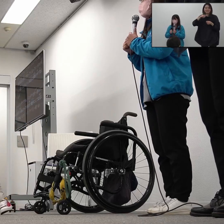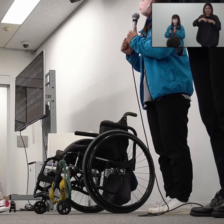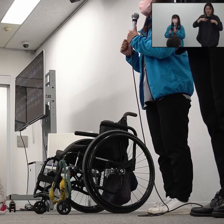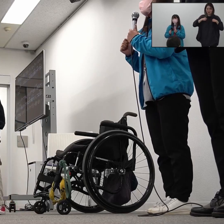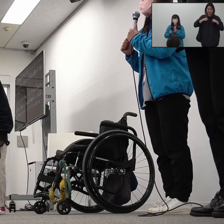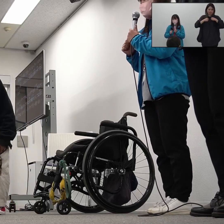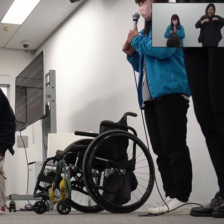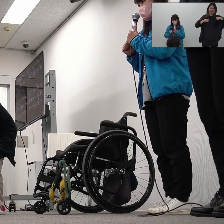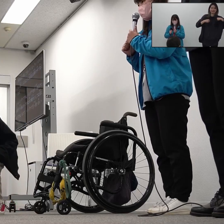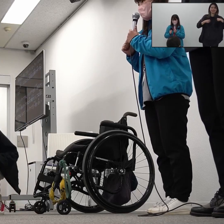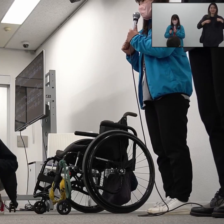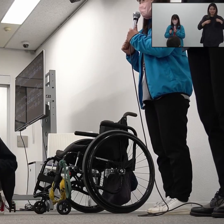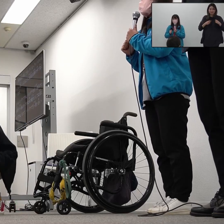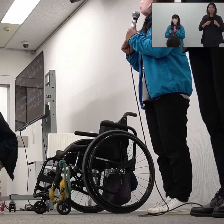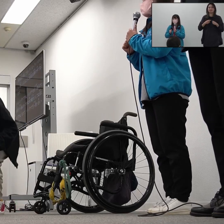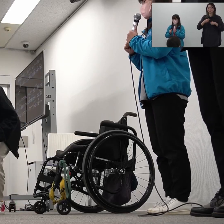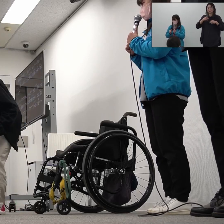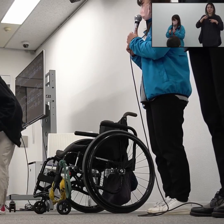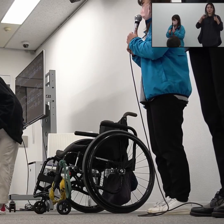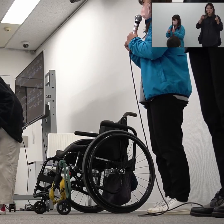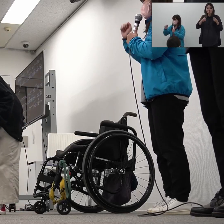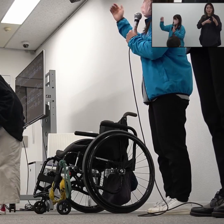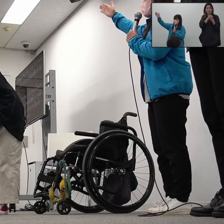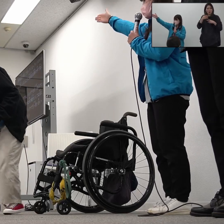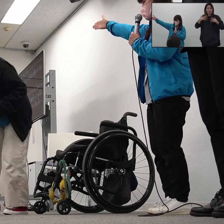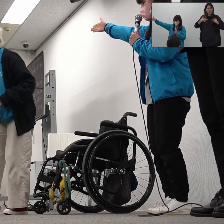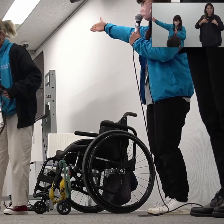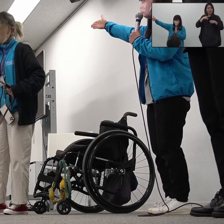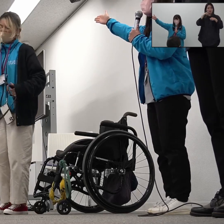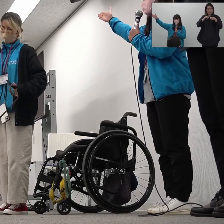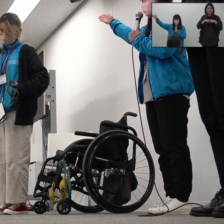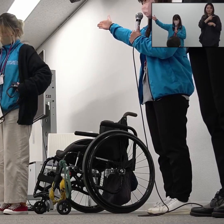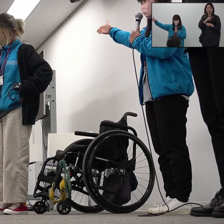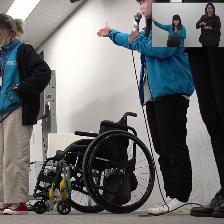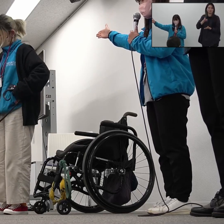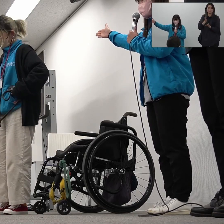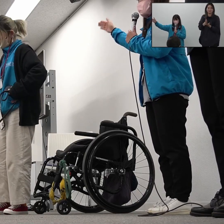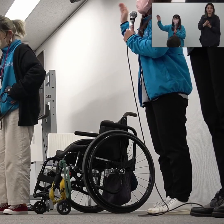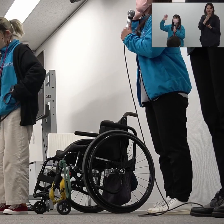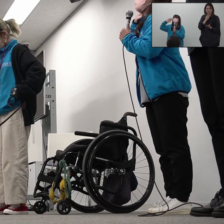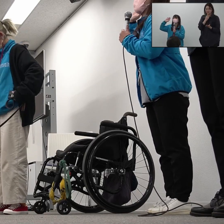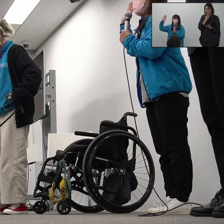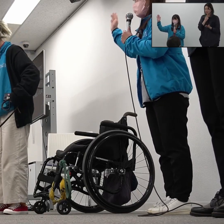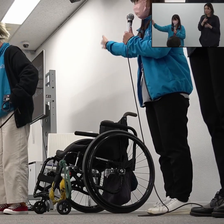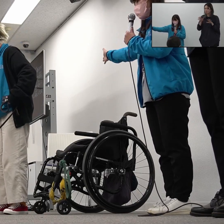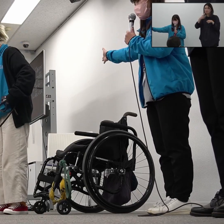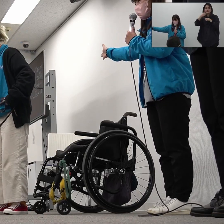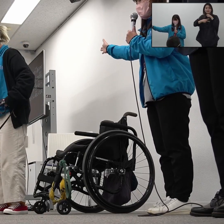私たちは訓練のなかで 教えています 例えばイムアは2年かけて訓練をして 介助犬になりました